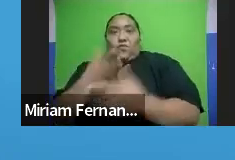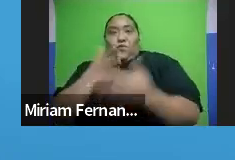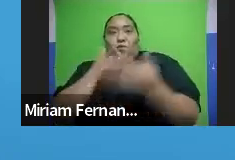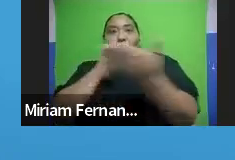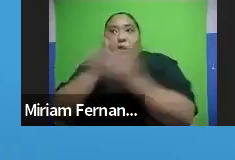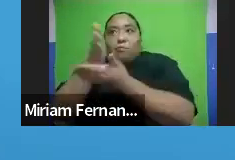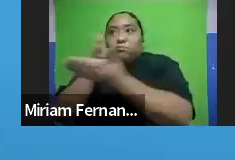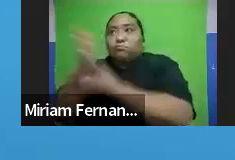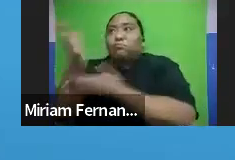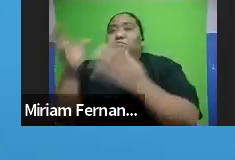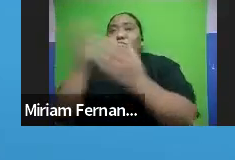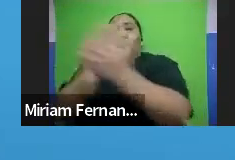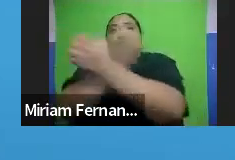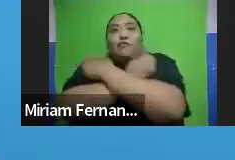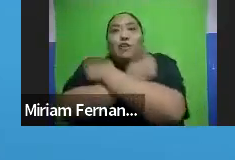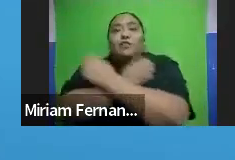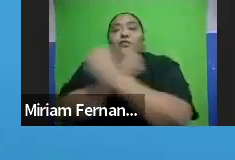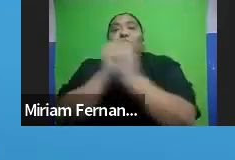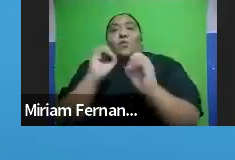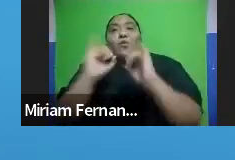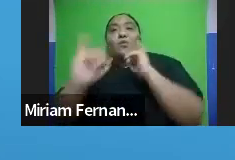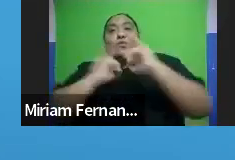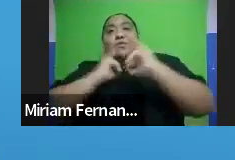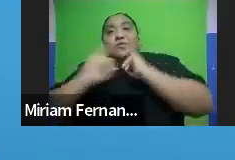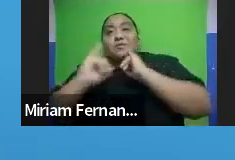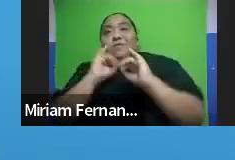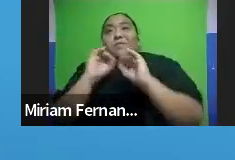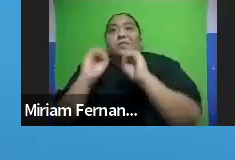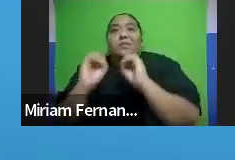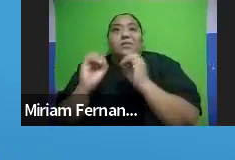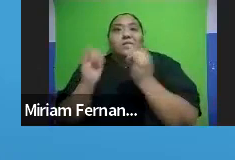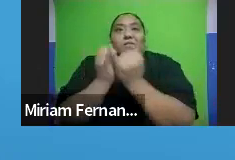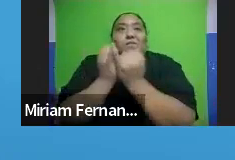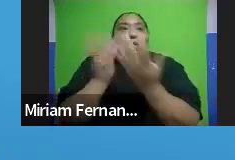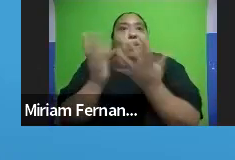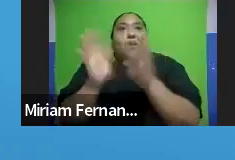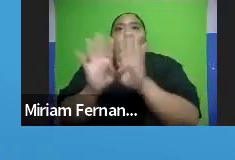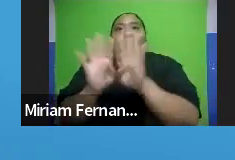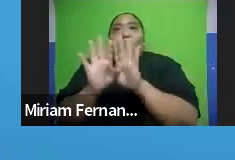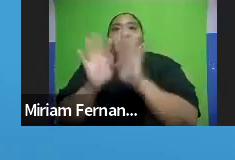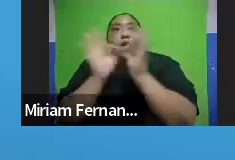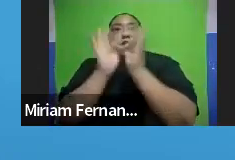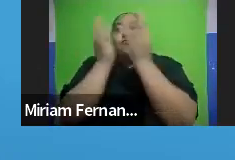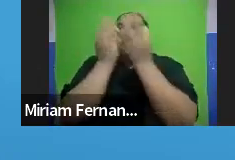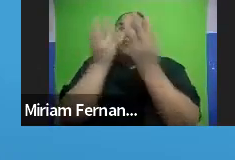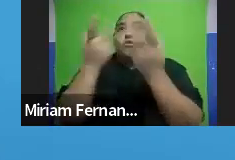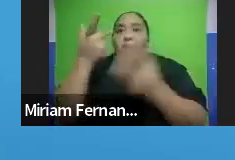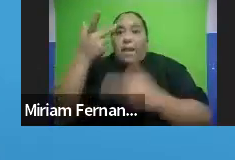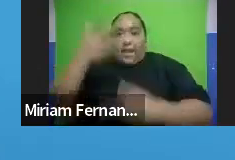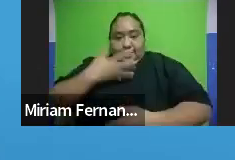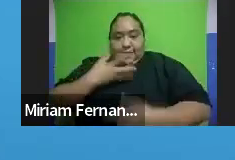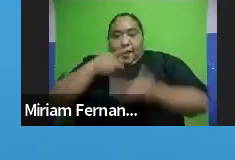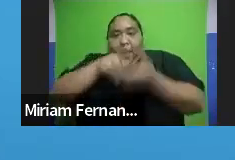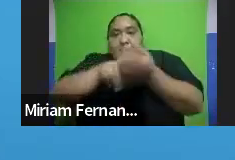en lo que puede, si tengo acceso a la educación o si tengo acceso acceso a un intérprete, ¿qué tan formado está la tan formado está en interpretación ? Eso De eso